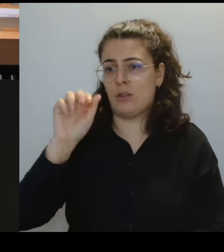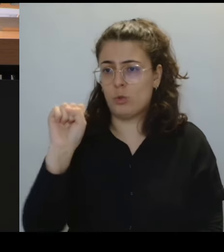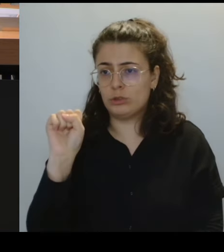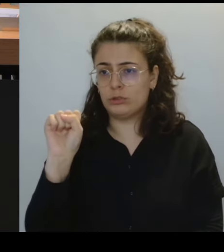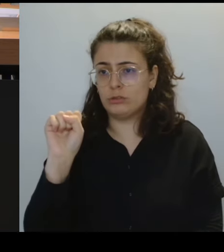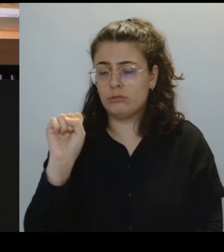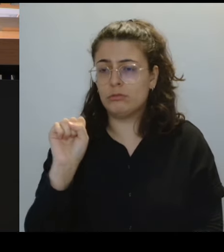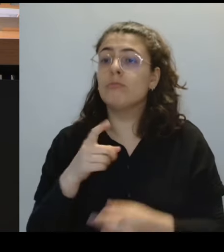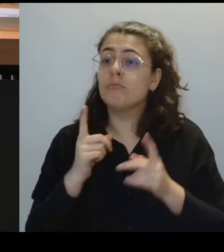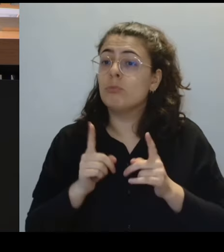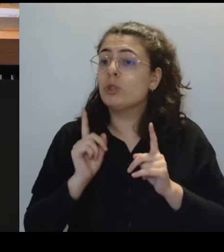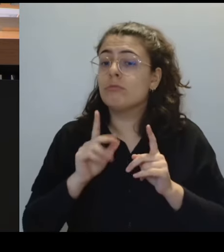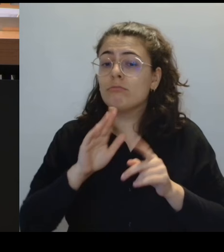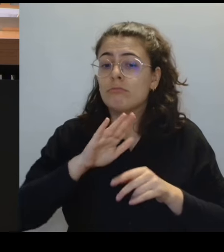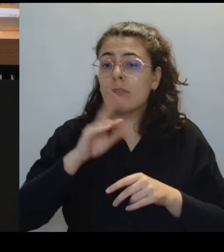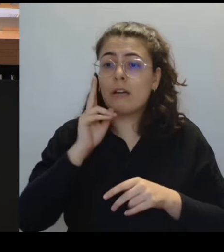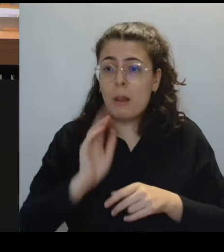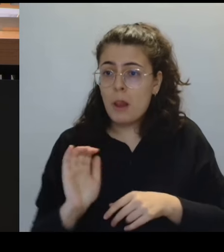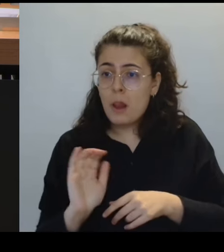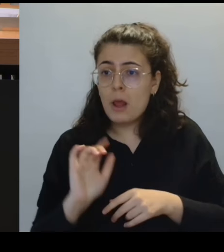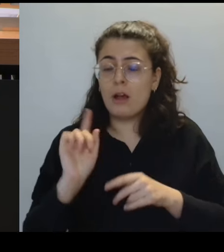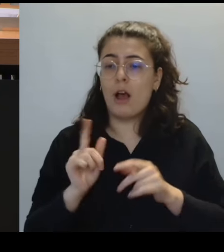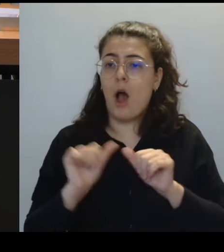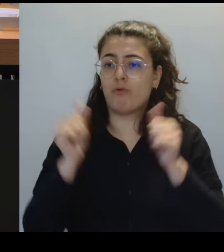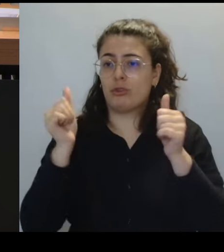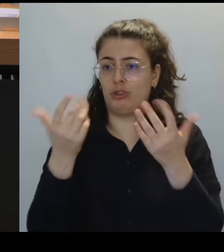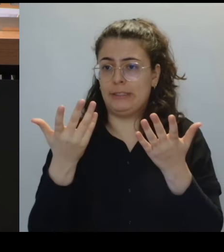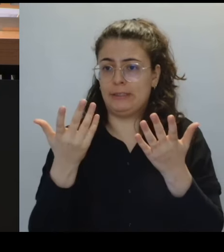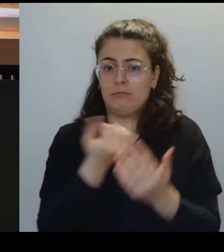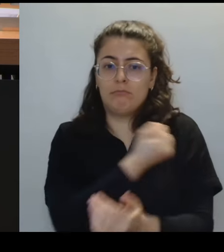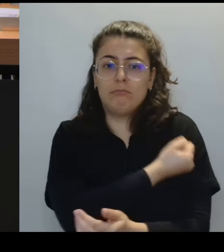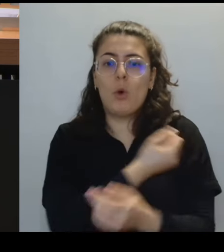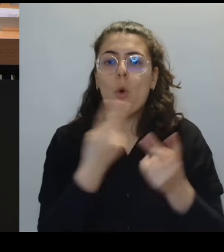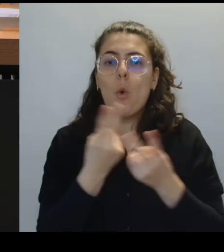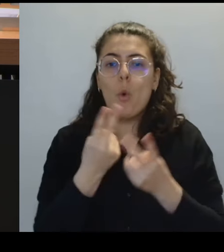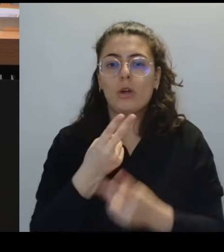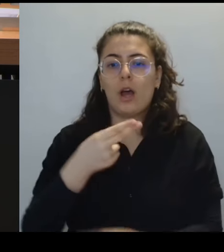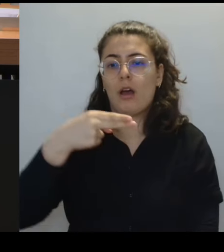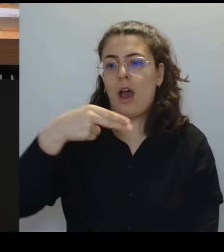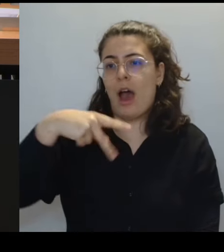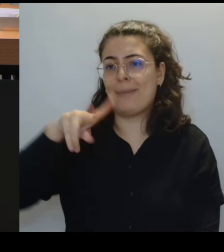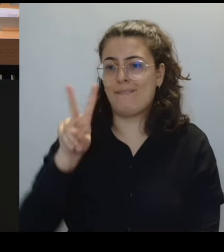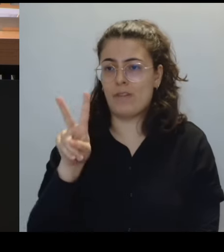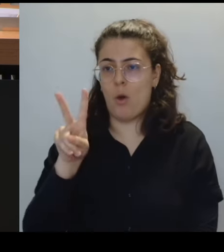und es gibt Impfungen wie die HPV-Impfungen. Die sind noch nicht bekannt genug und für die ist der richtige Zeitpunkt sehr entscheidend.